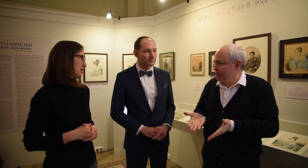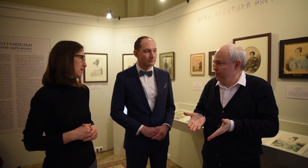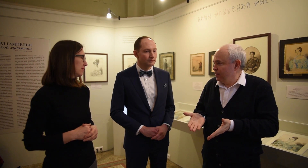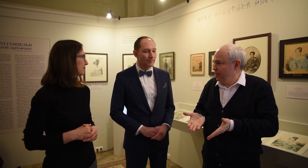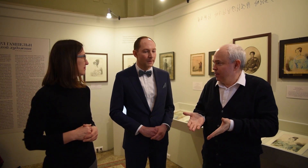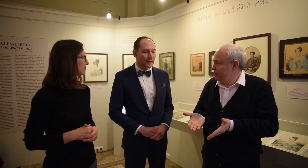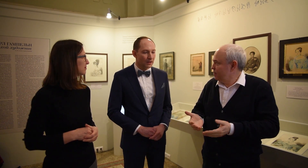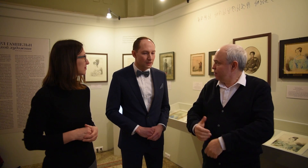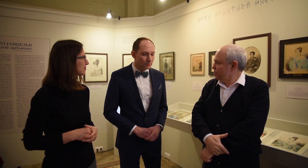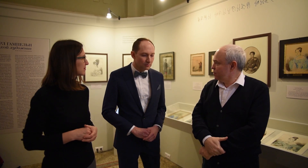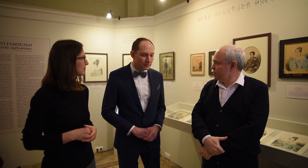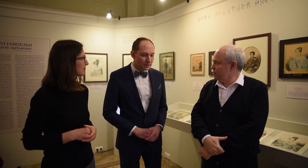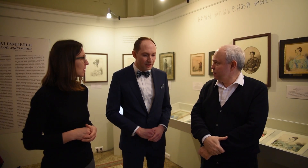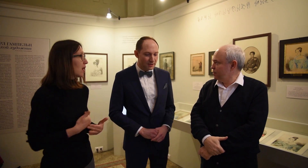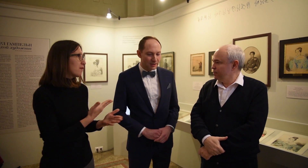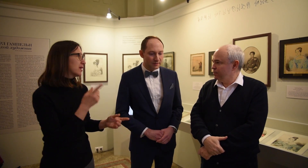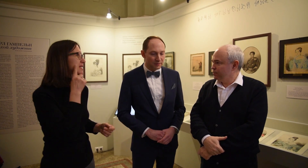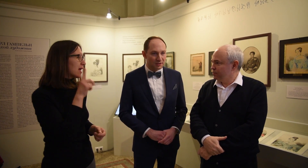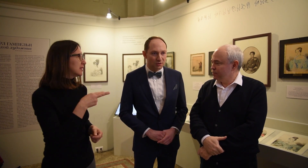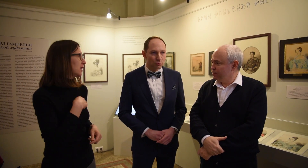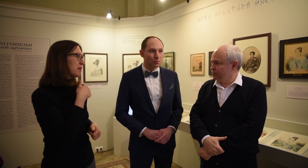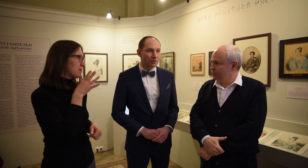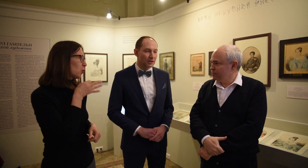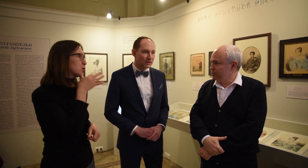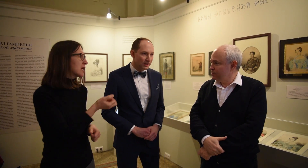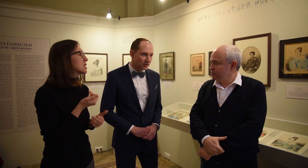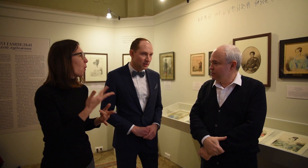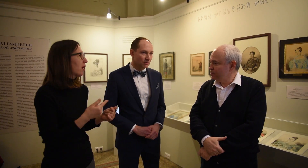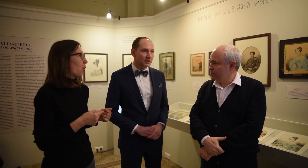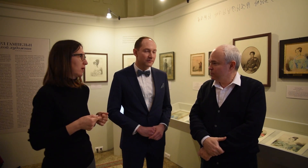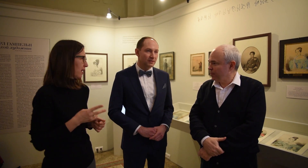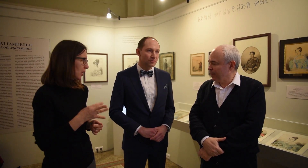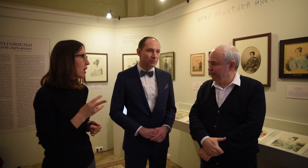Вы знаете, я Вам не могу сказать, сколько конкретно,